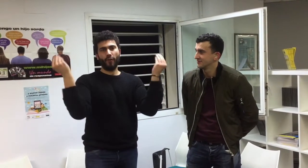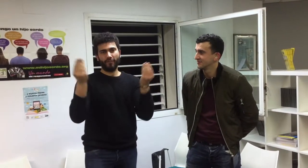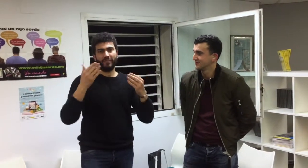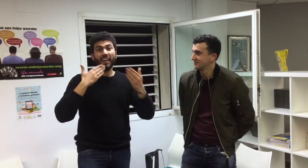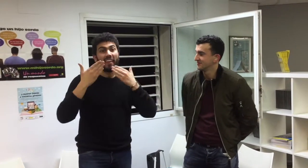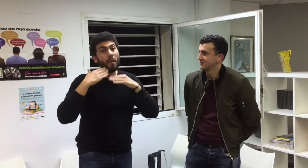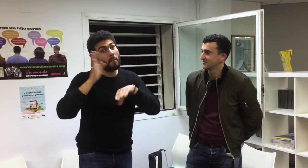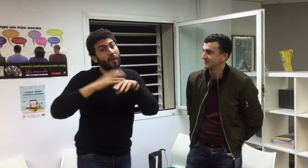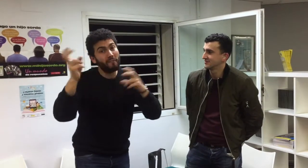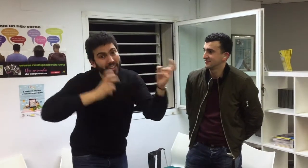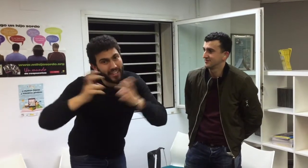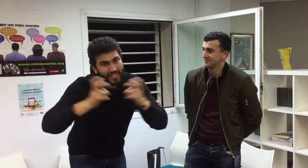¡Gracias por venir!